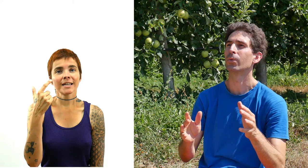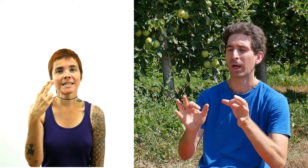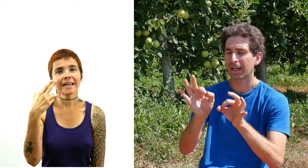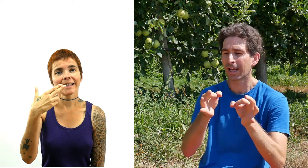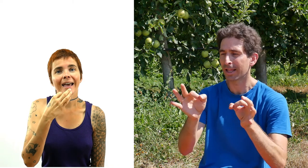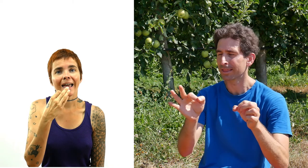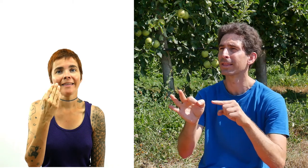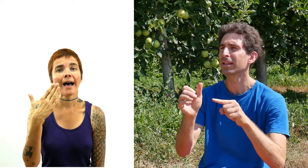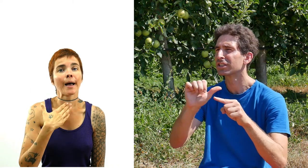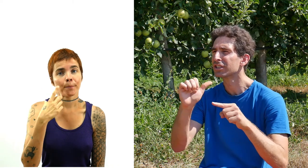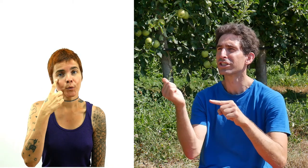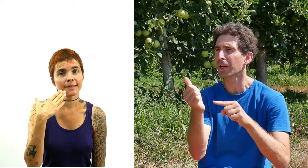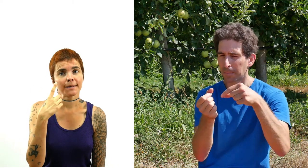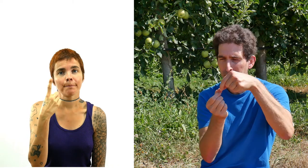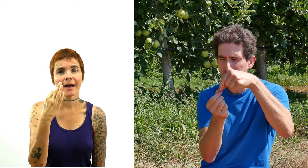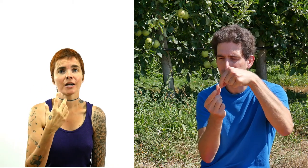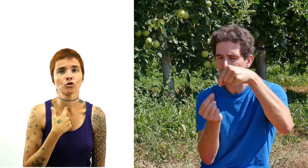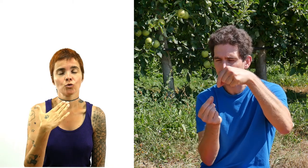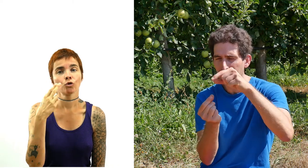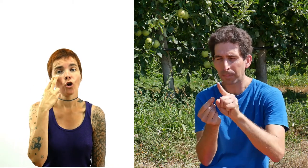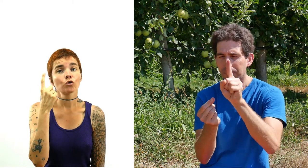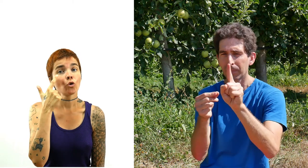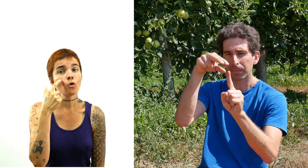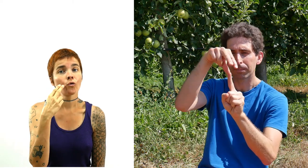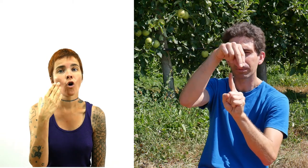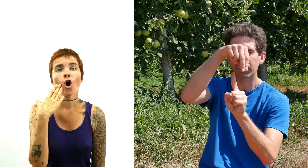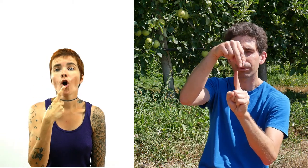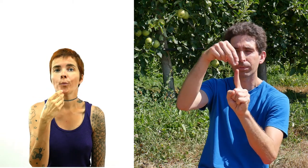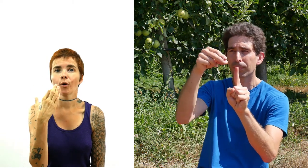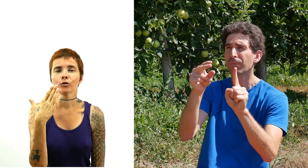Chaque graine a un petit parachute